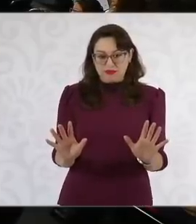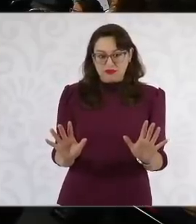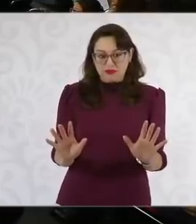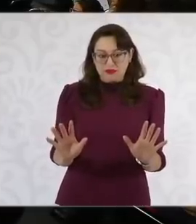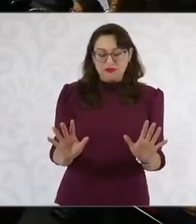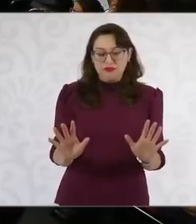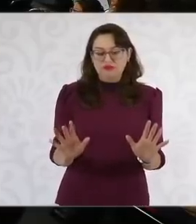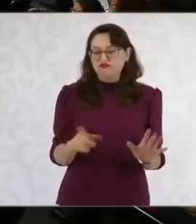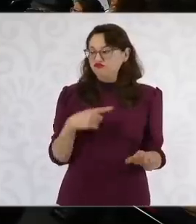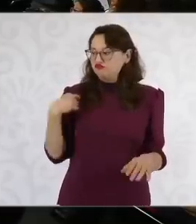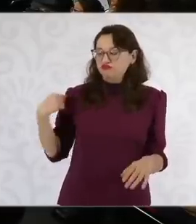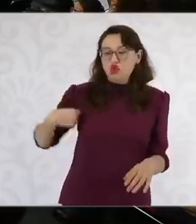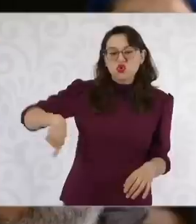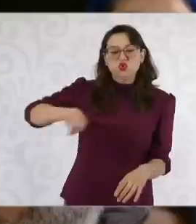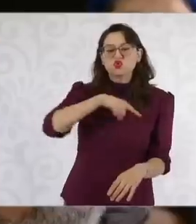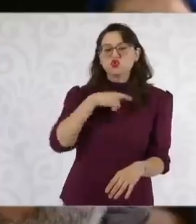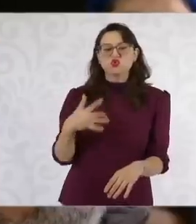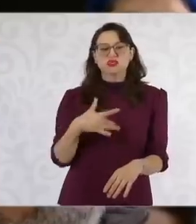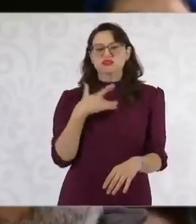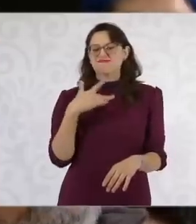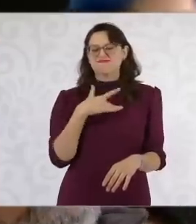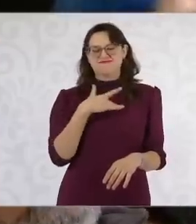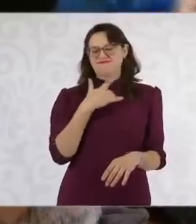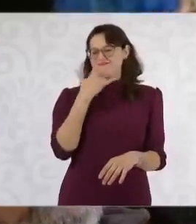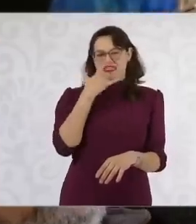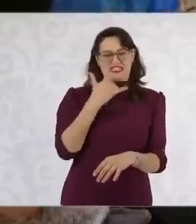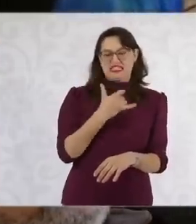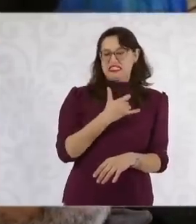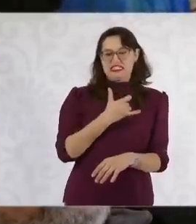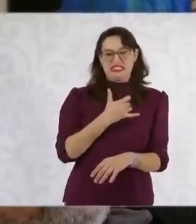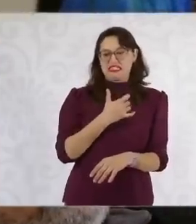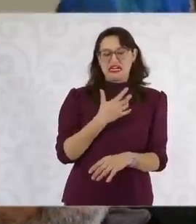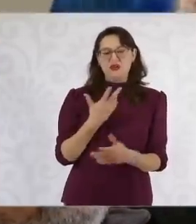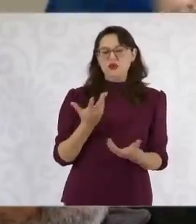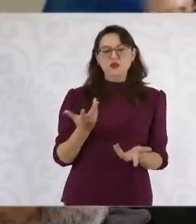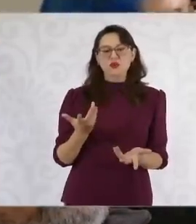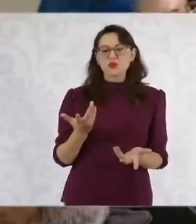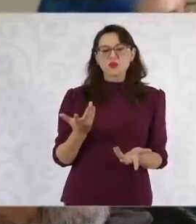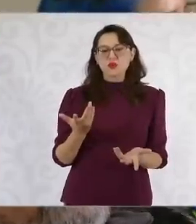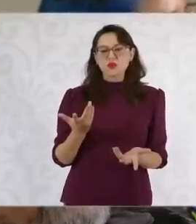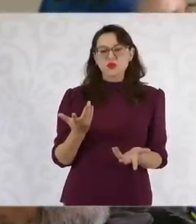varios compañeros como usted lo menciona que compartan el el número de las armas